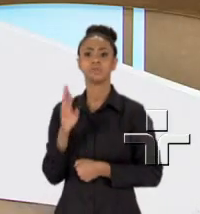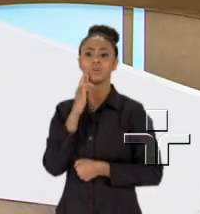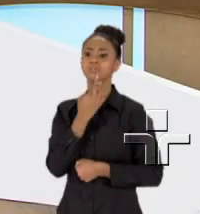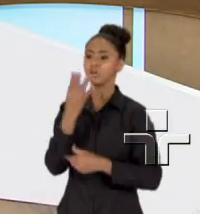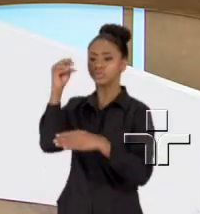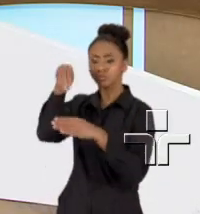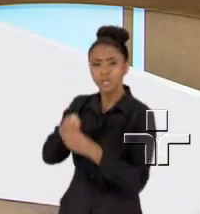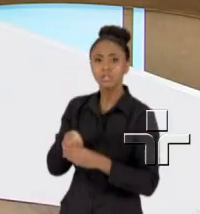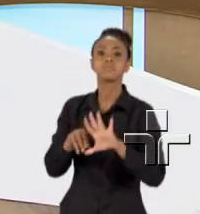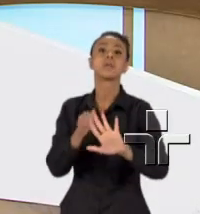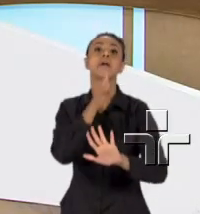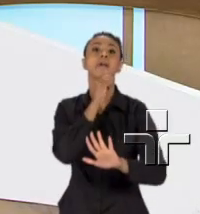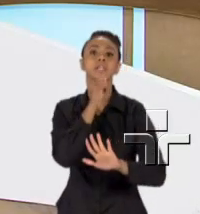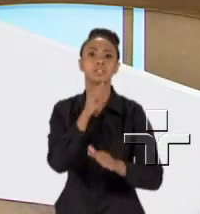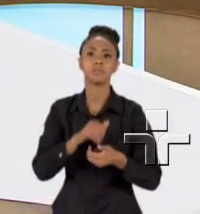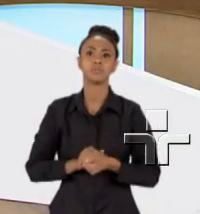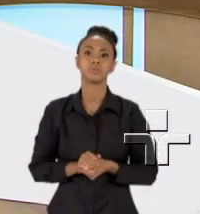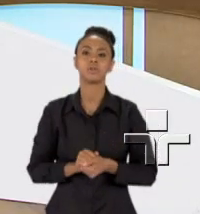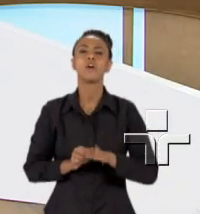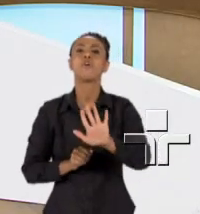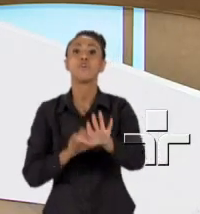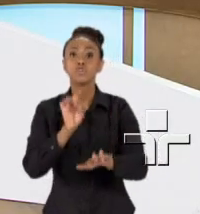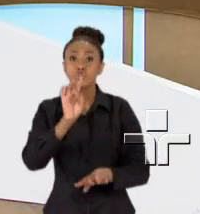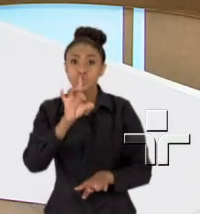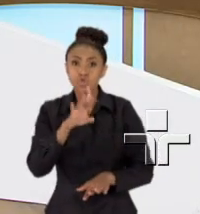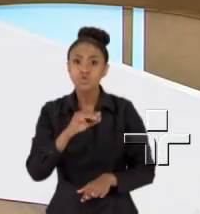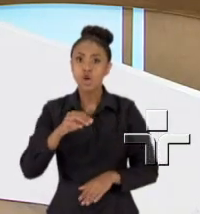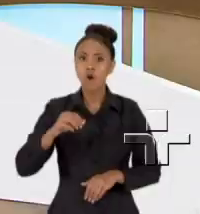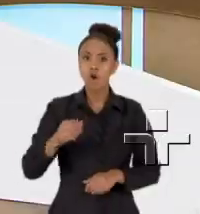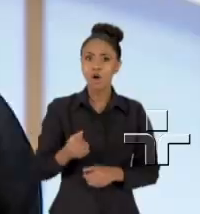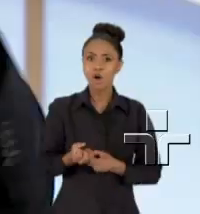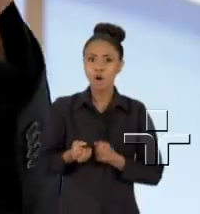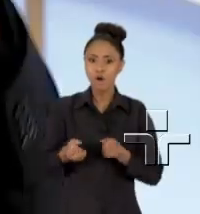Você só consome verduras agroecológicas?